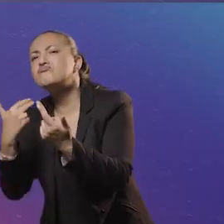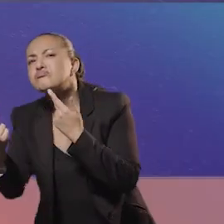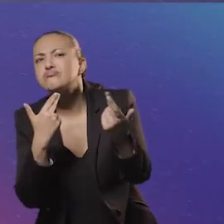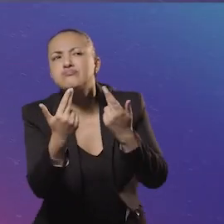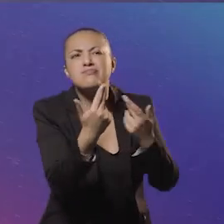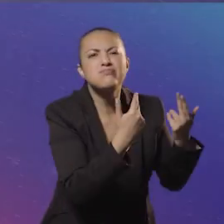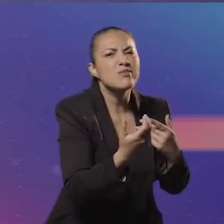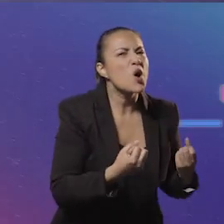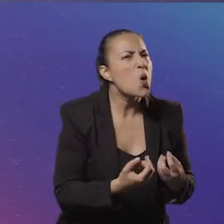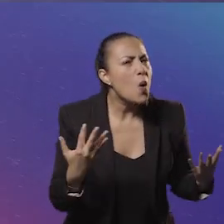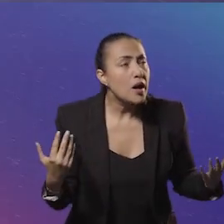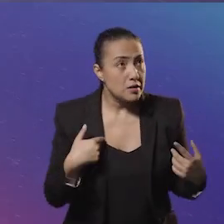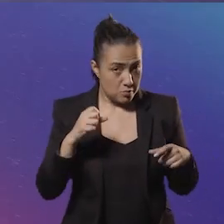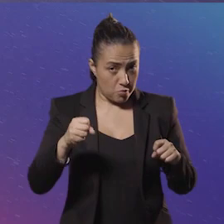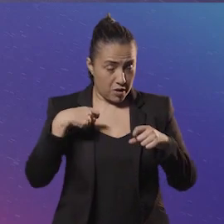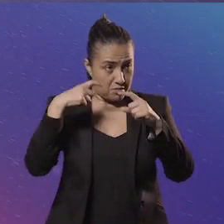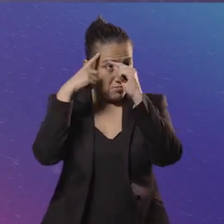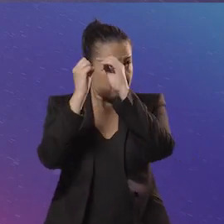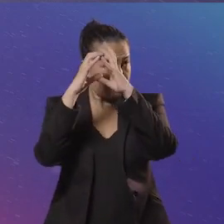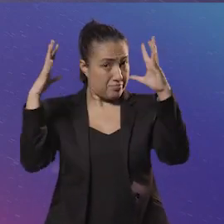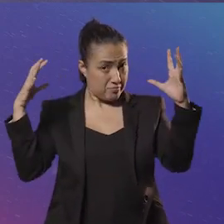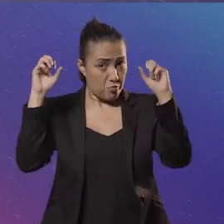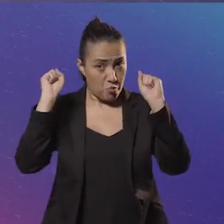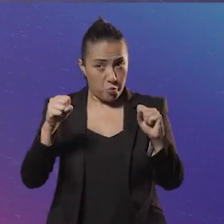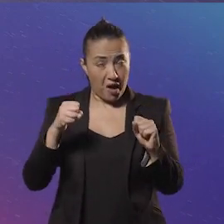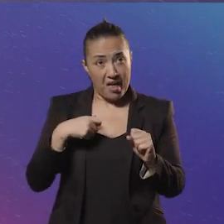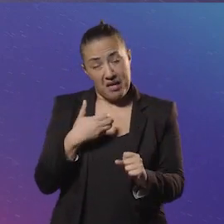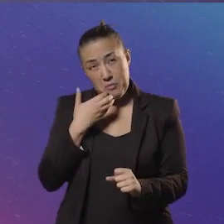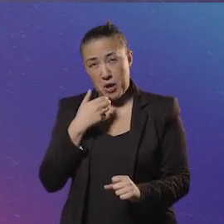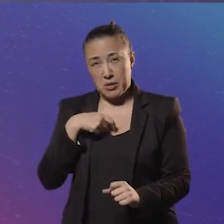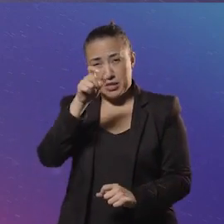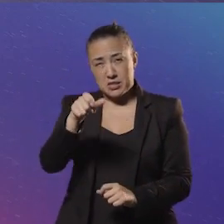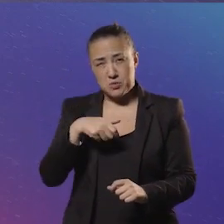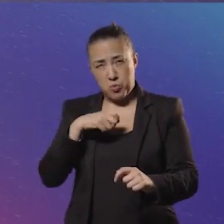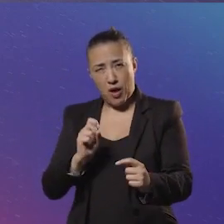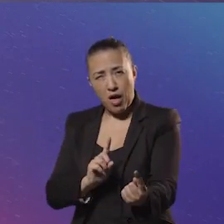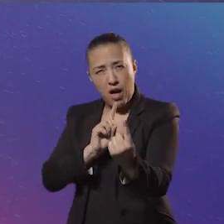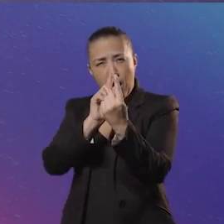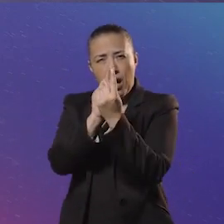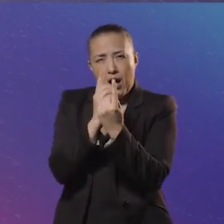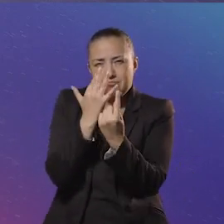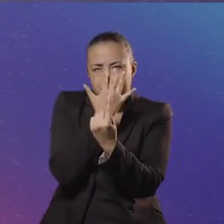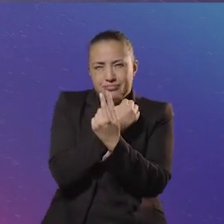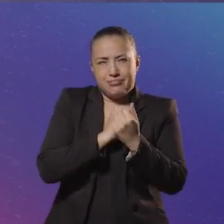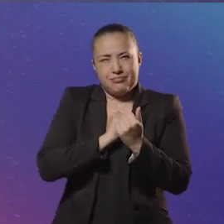Y si, por ejemplo, nos podemos imaginar construir una relación erótica o afectiva,